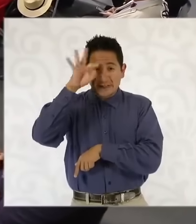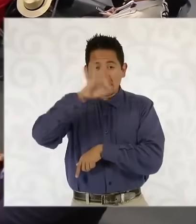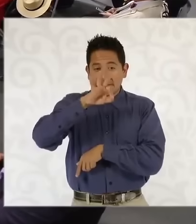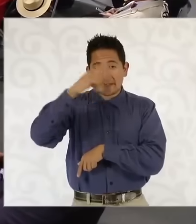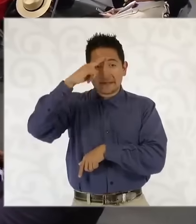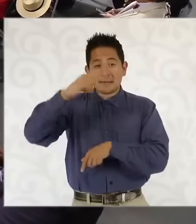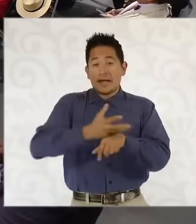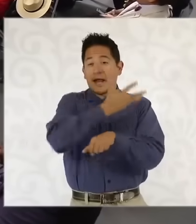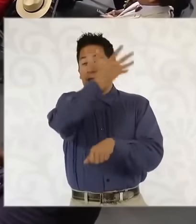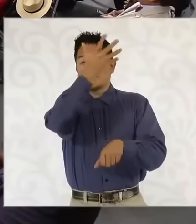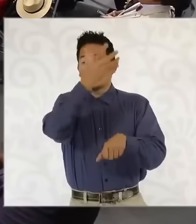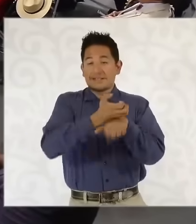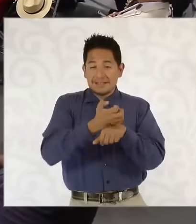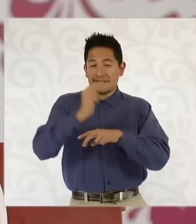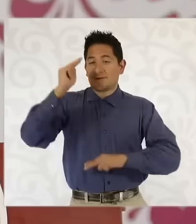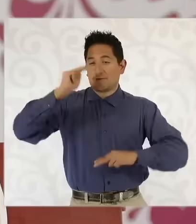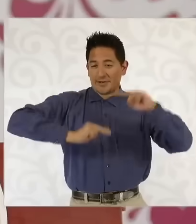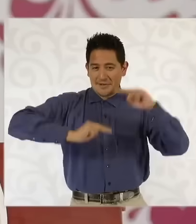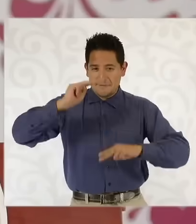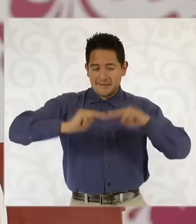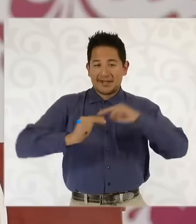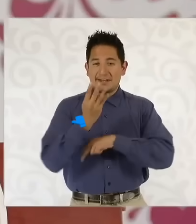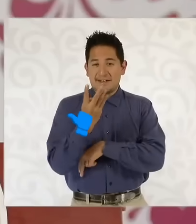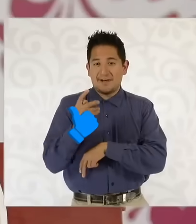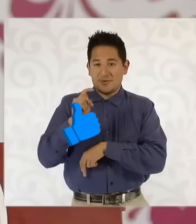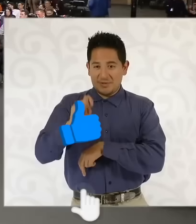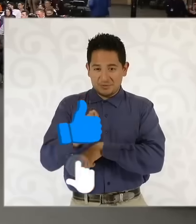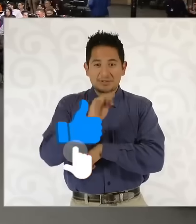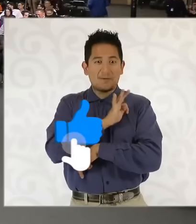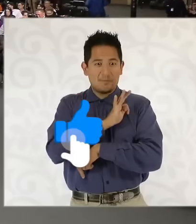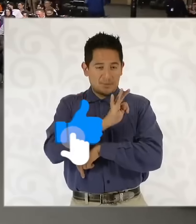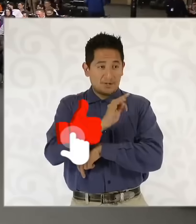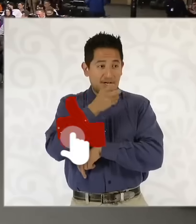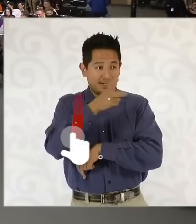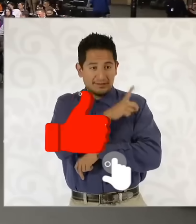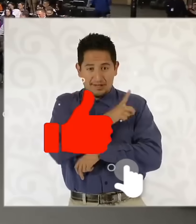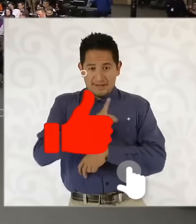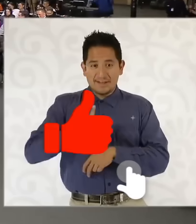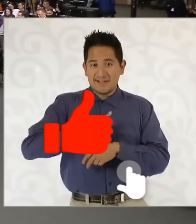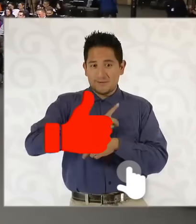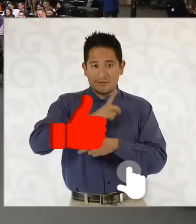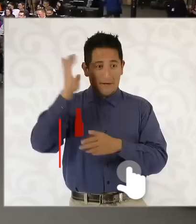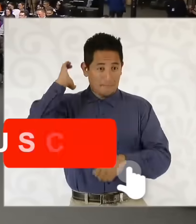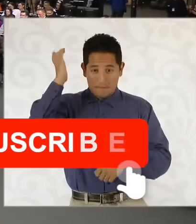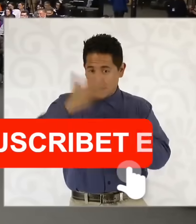llegue a tener cero llegue a ceros, o sea, viéndola administrativamente con el petróleo?